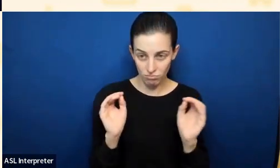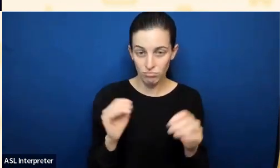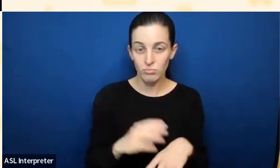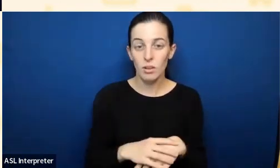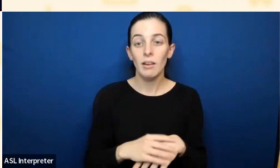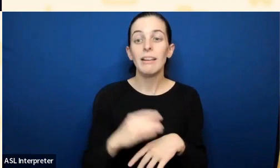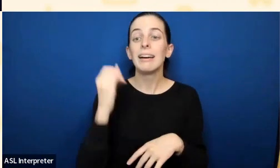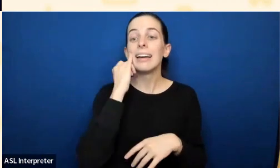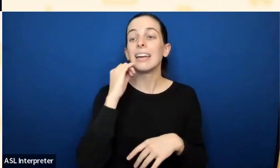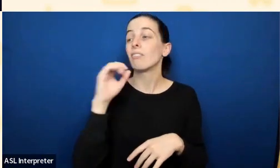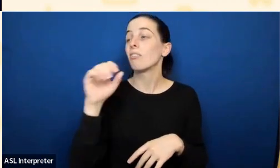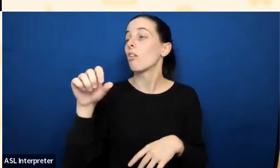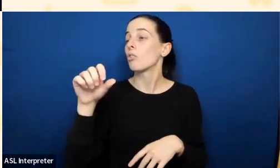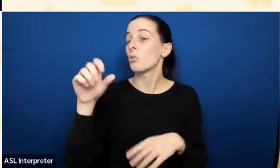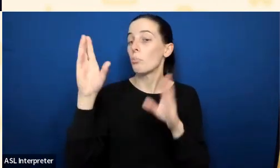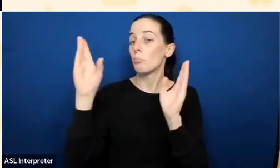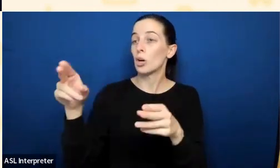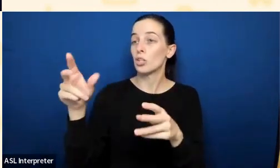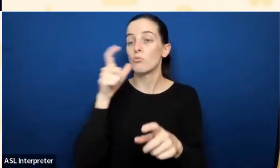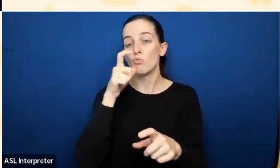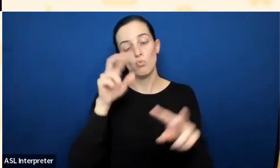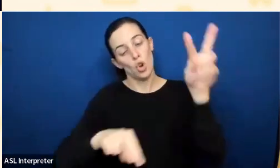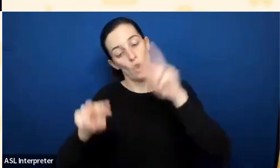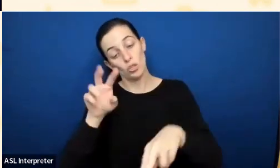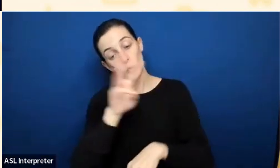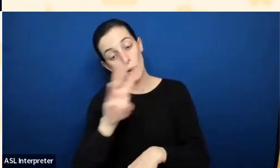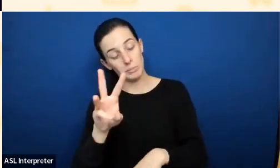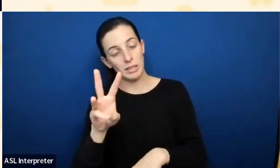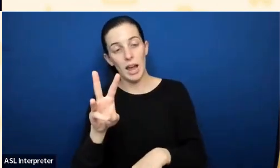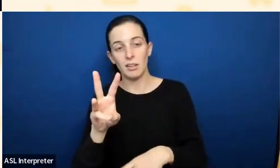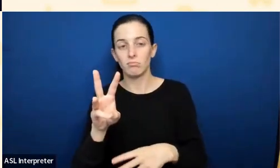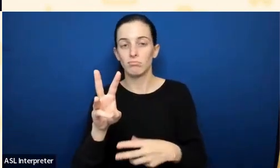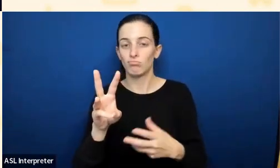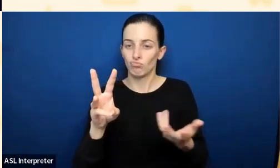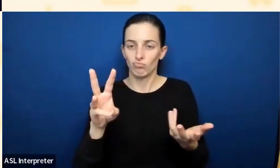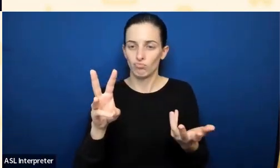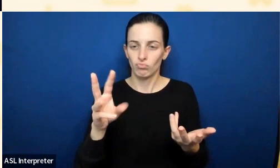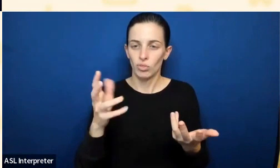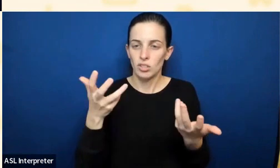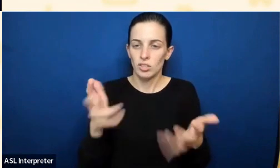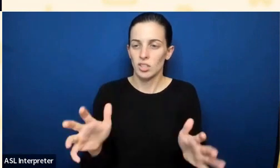o cuando alguien te permite explícitamente tener animaciones, ahí es cuando los enciendo.